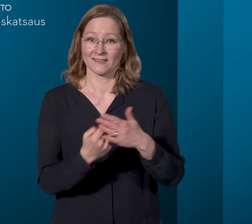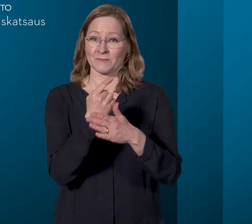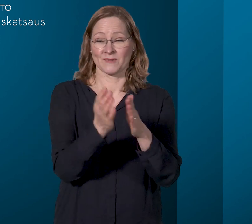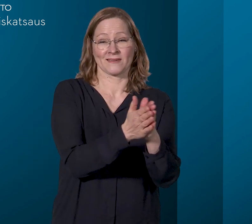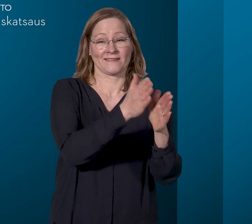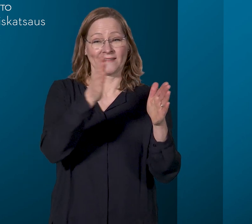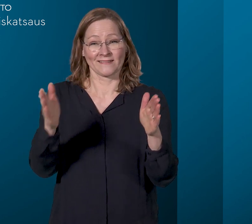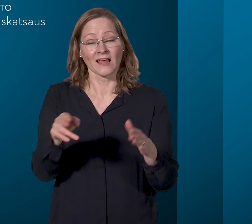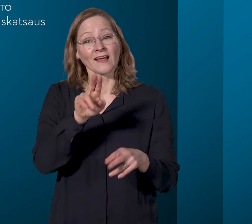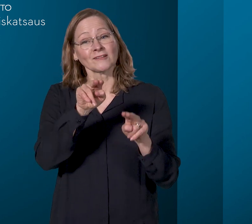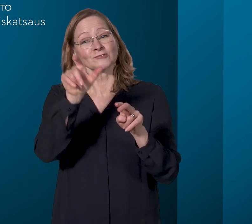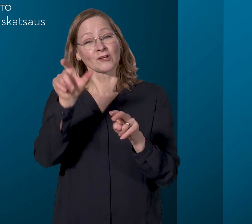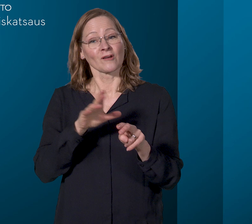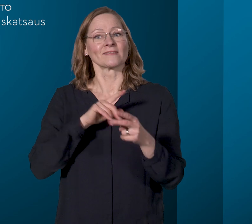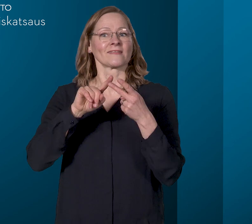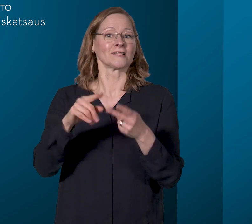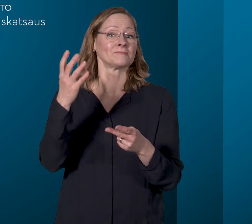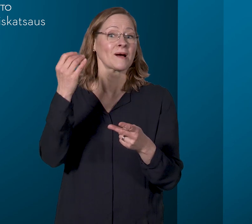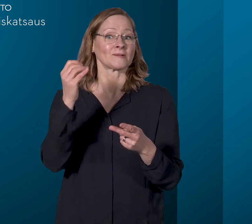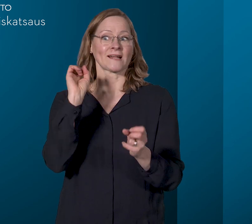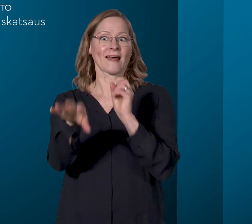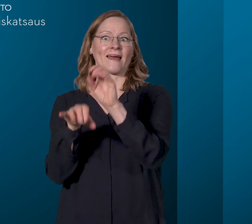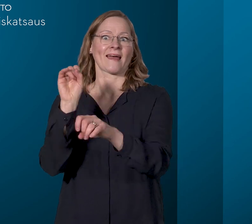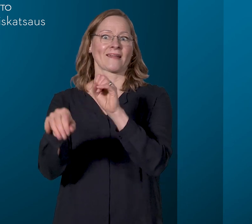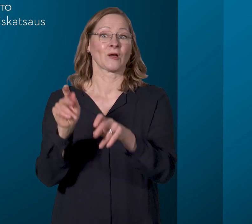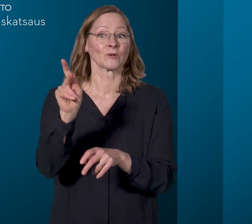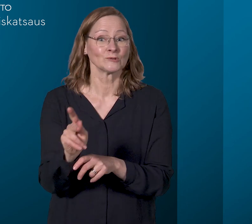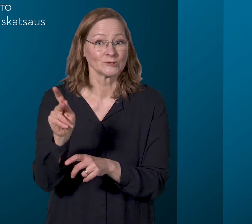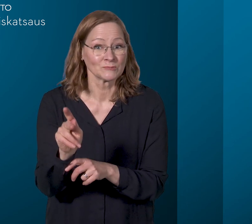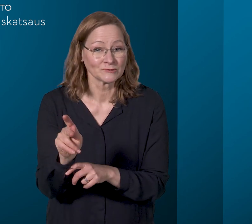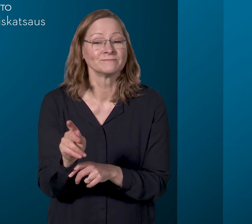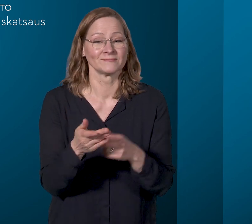Tapahtuman aikana katsojilla on jälleen mahdollisuus lähettää kysymyksiä, -